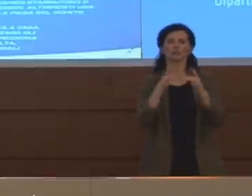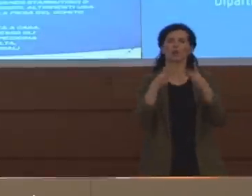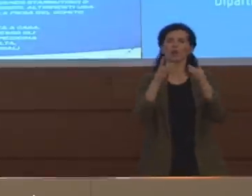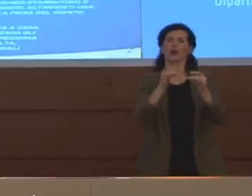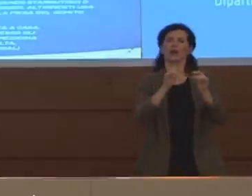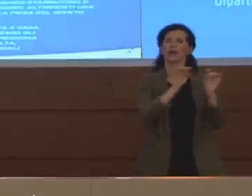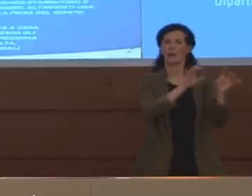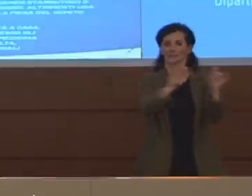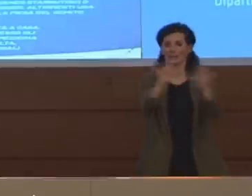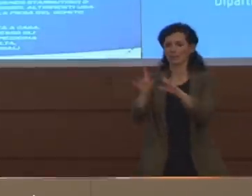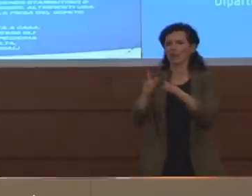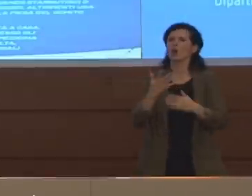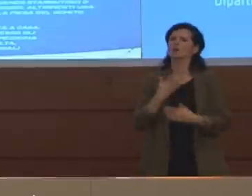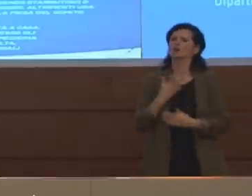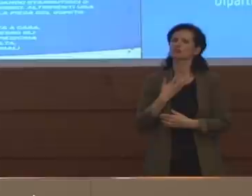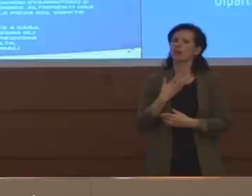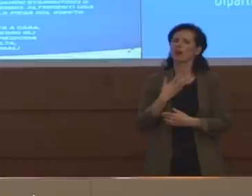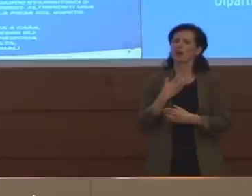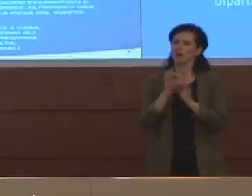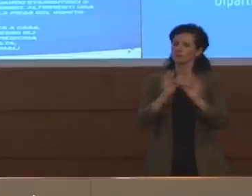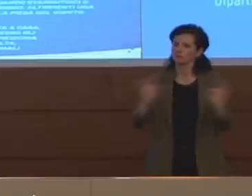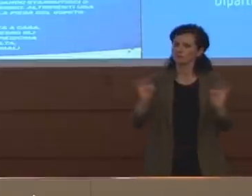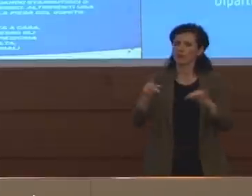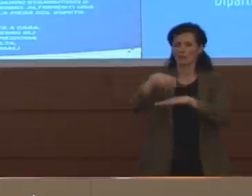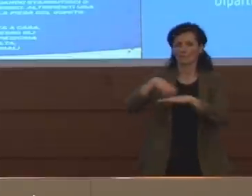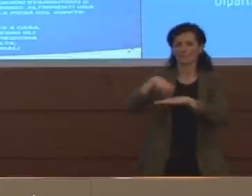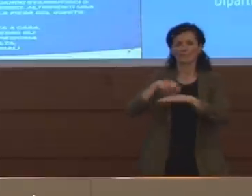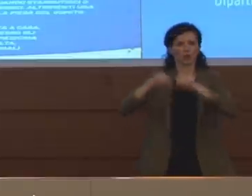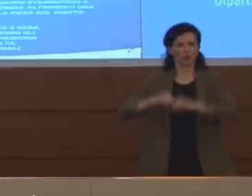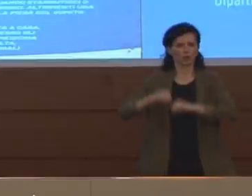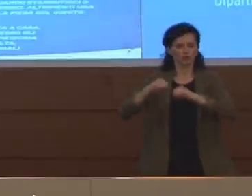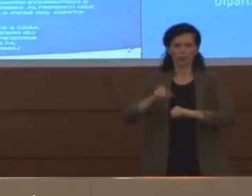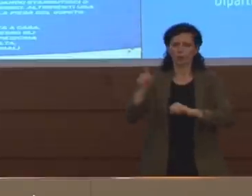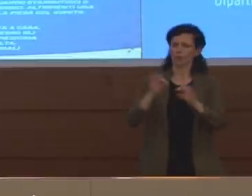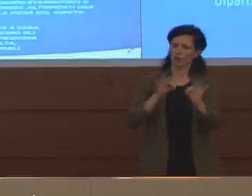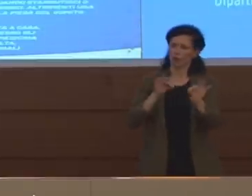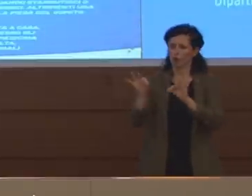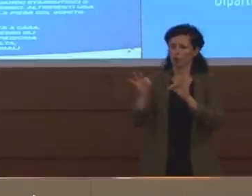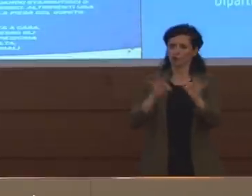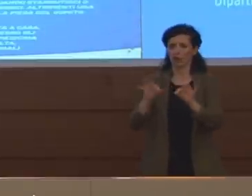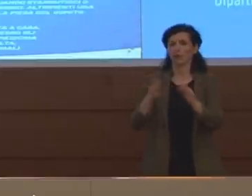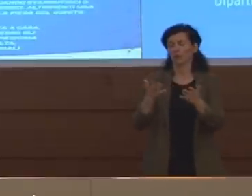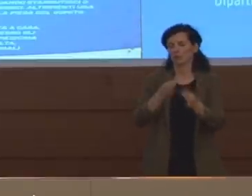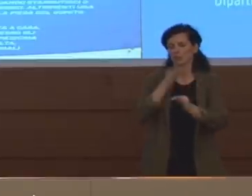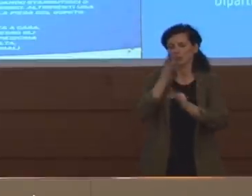Ministero della Salute che ha coordinato queste cose. Per cui trasferirò loro le